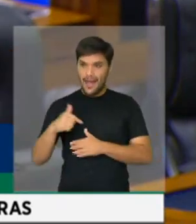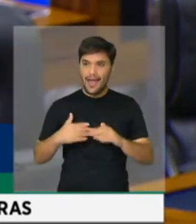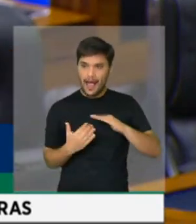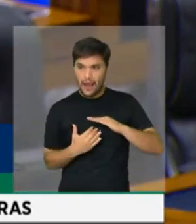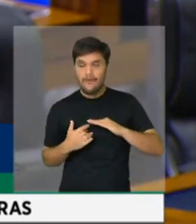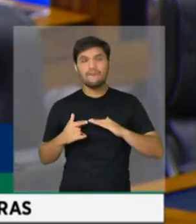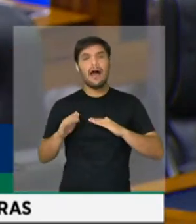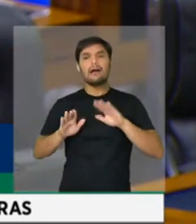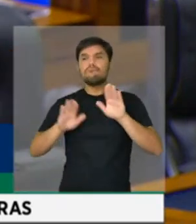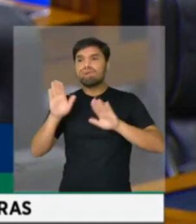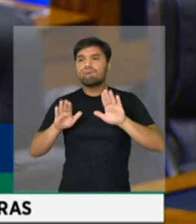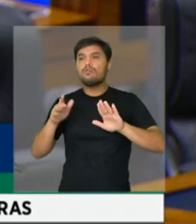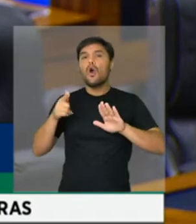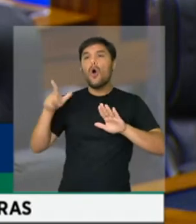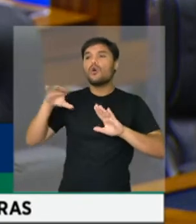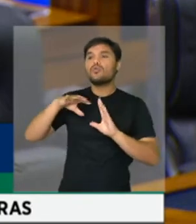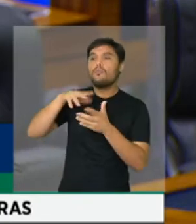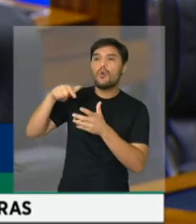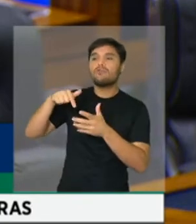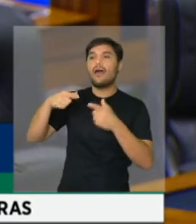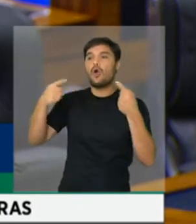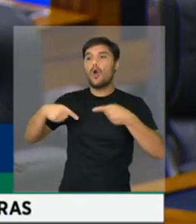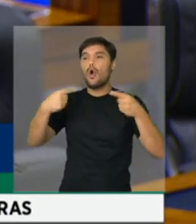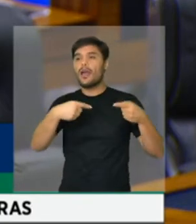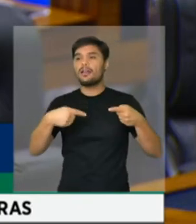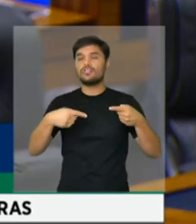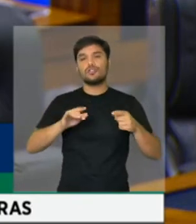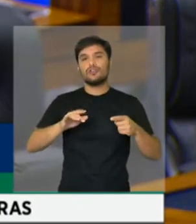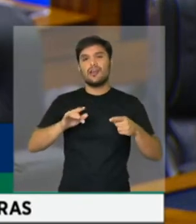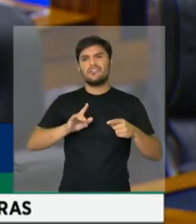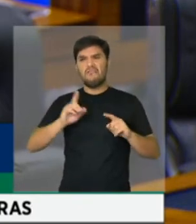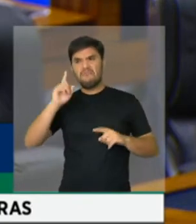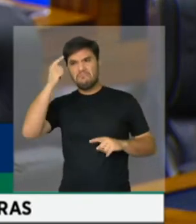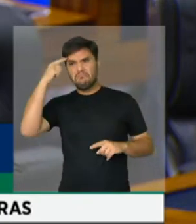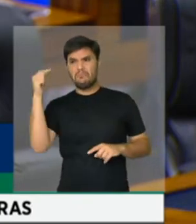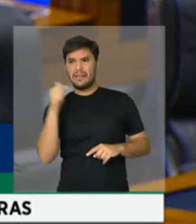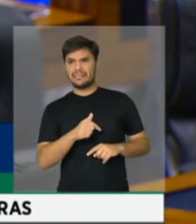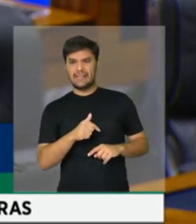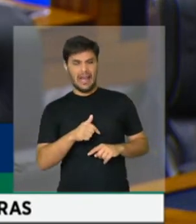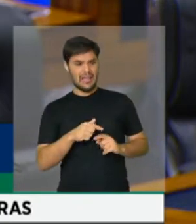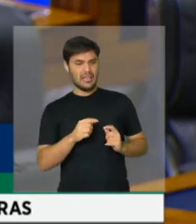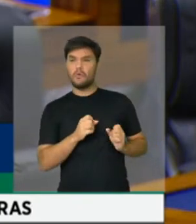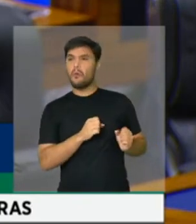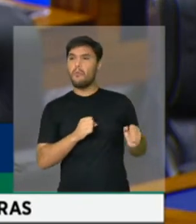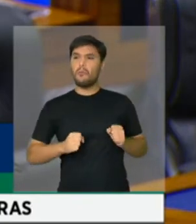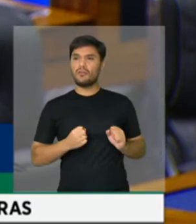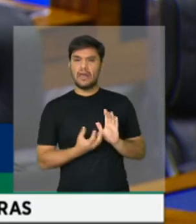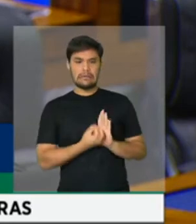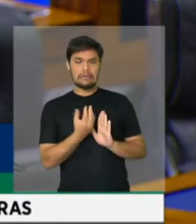OU ENTREGANDO A SUA LÓGICA PARA OS PREÇOS INTERNACIONAIS, PORQUE É ISSO QUE VAI SER PRATICADO, POR UMA